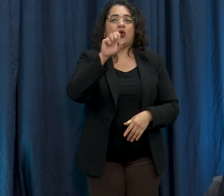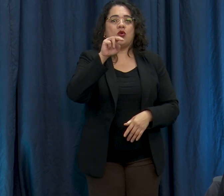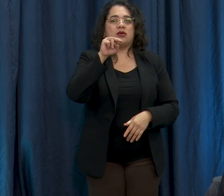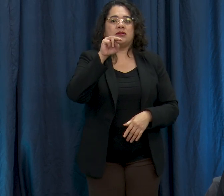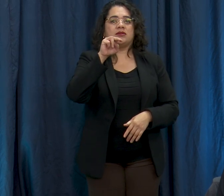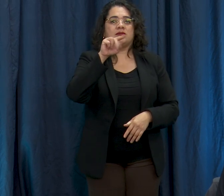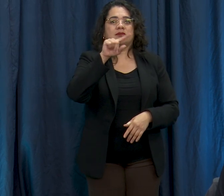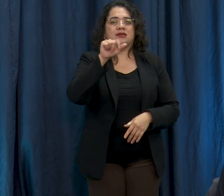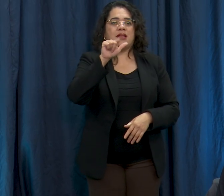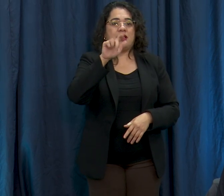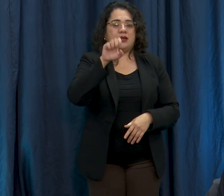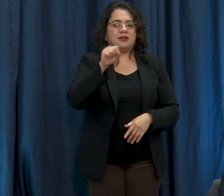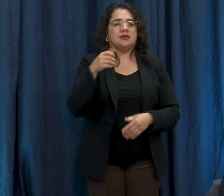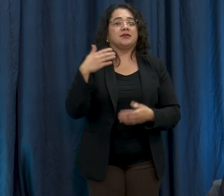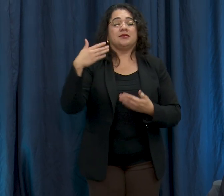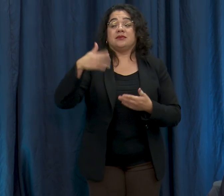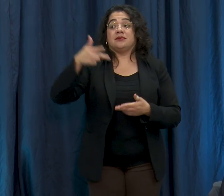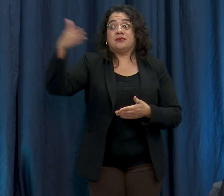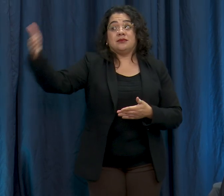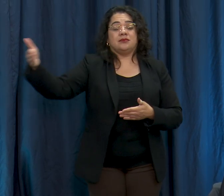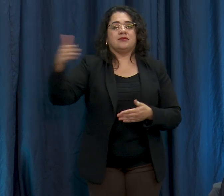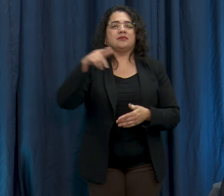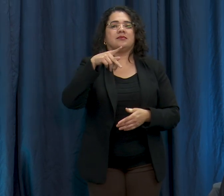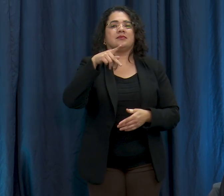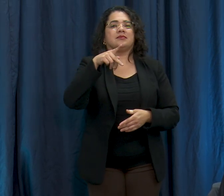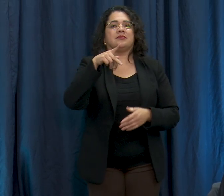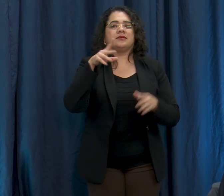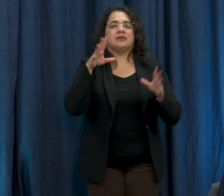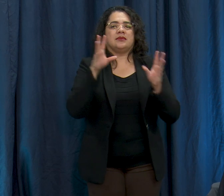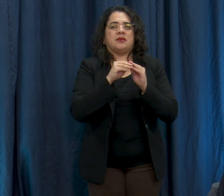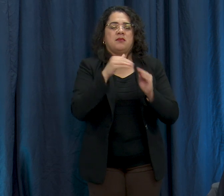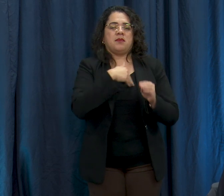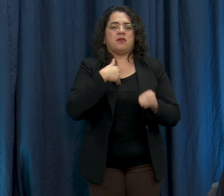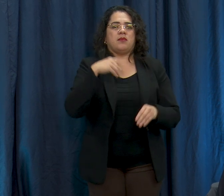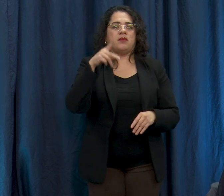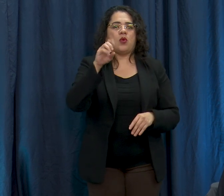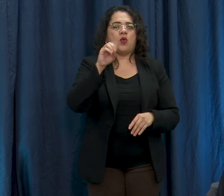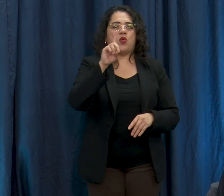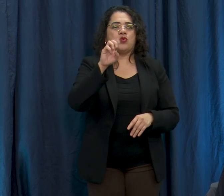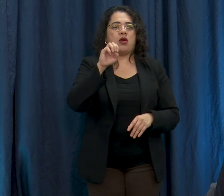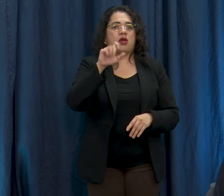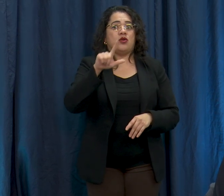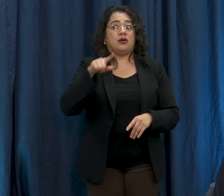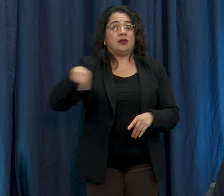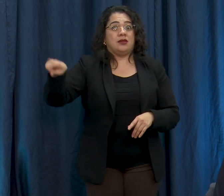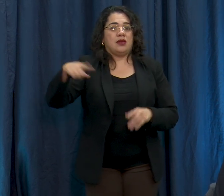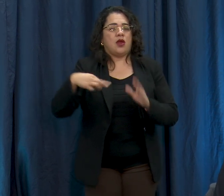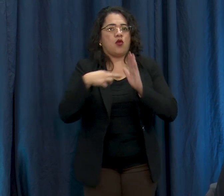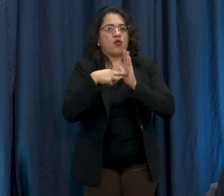o'donnell yo stamina sido muy Odell on bitchy Sonos que nos representin a